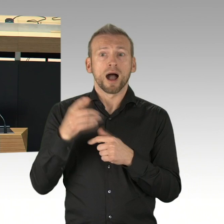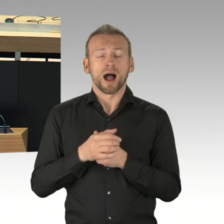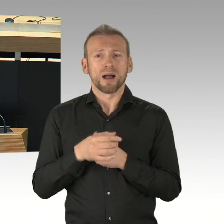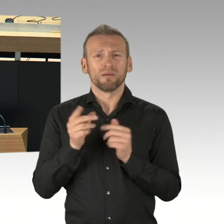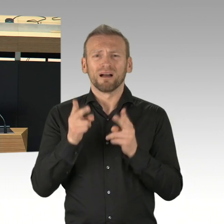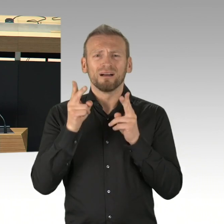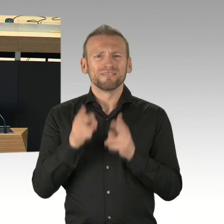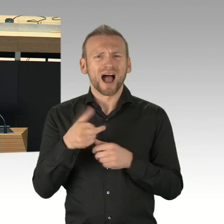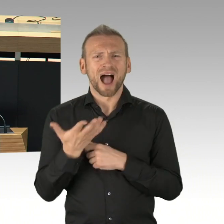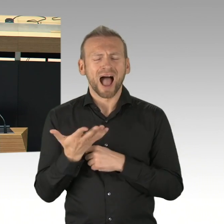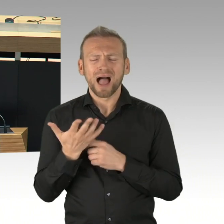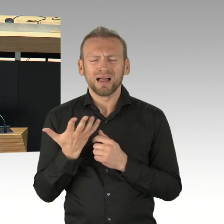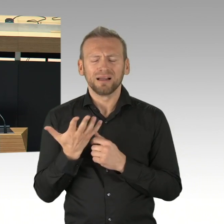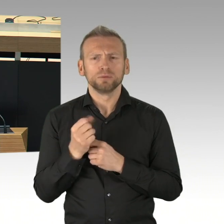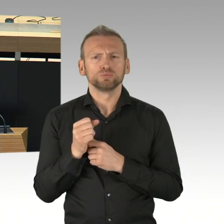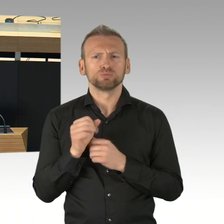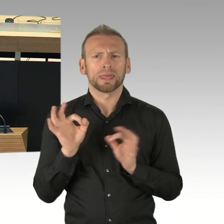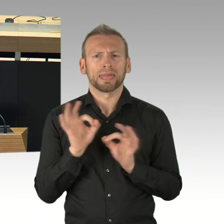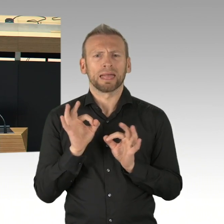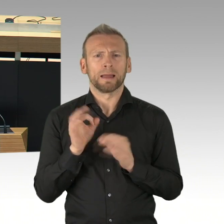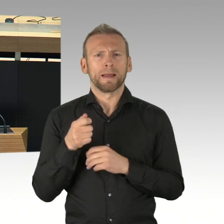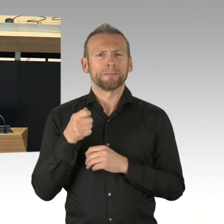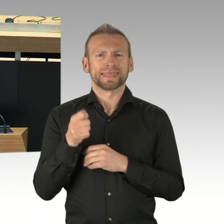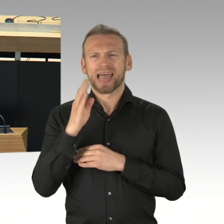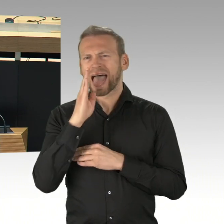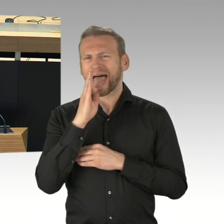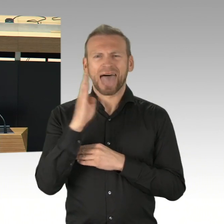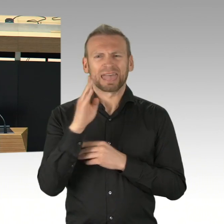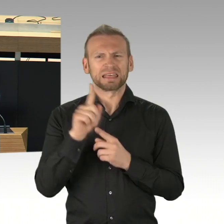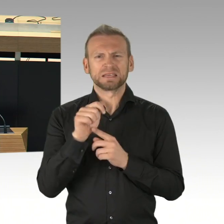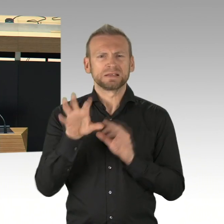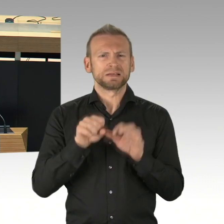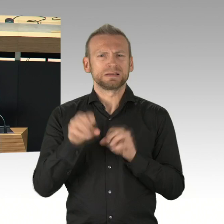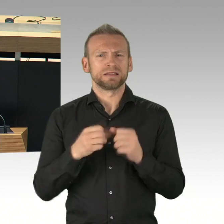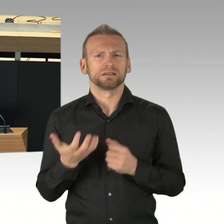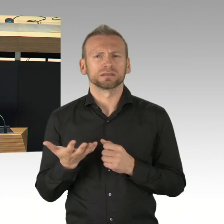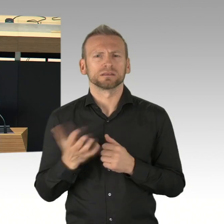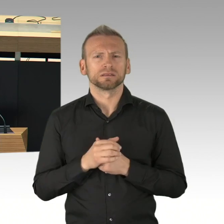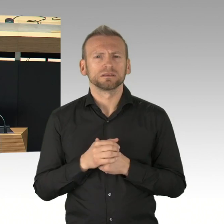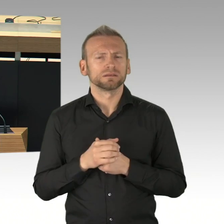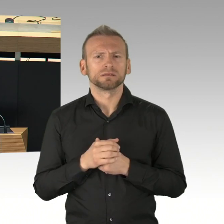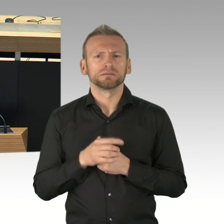bevor der überhaupt eingezogen ist. Das ist Ihre Politik. Sie nehmen die Menschen aus wie eine Weihnachtsgans